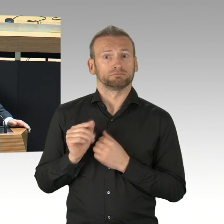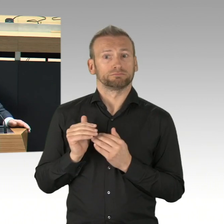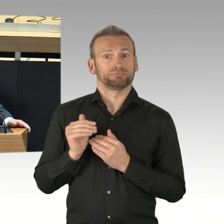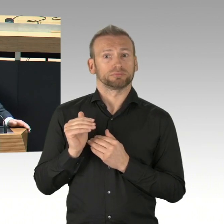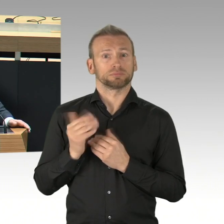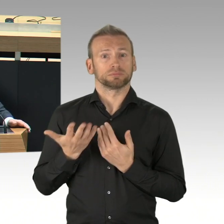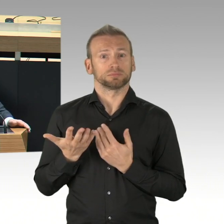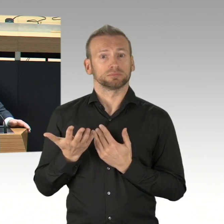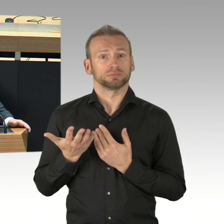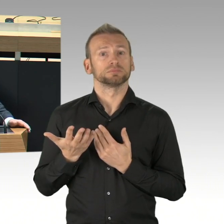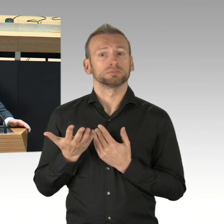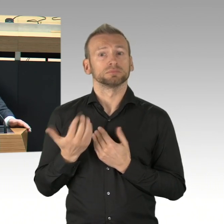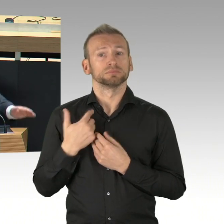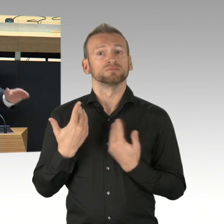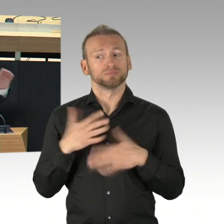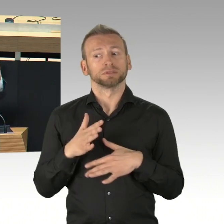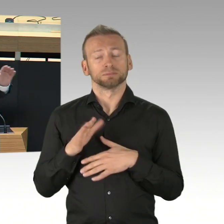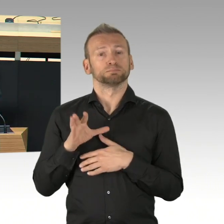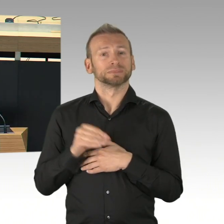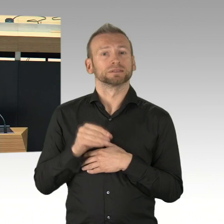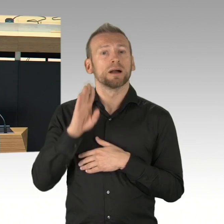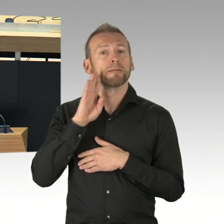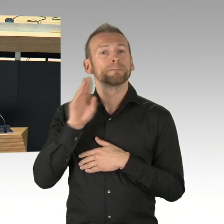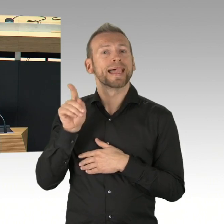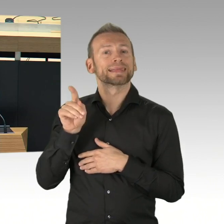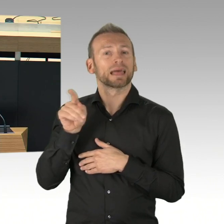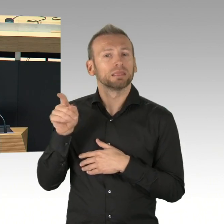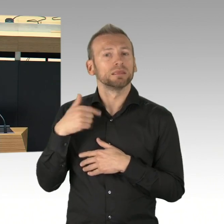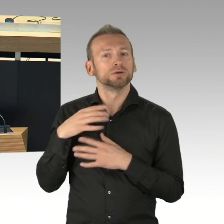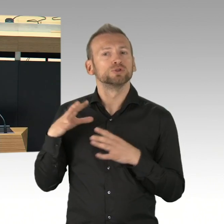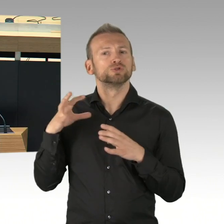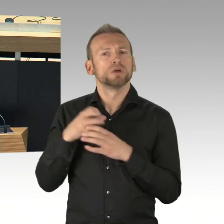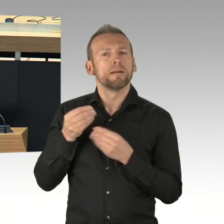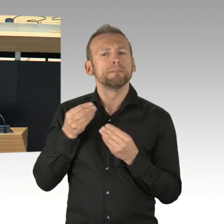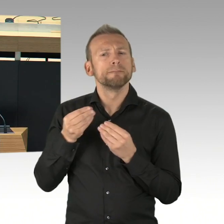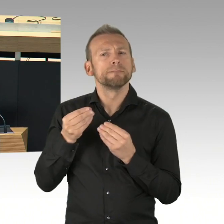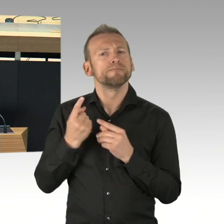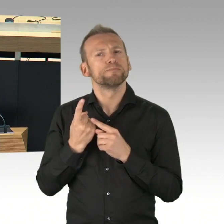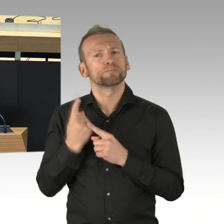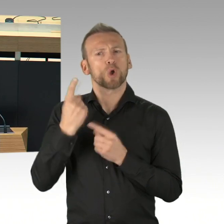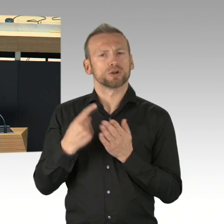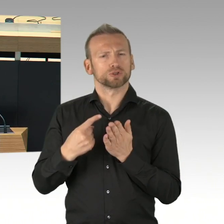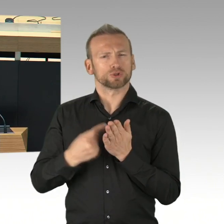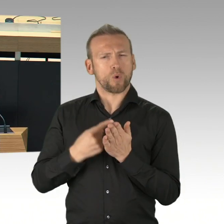Sie können sich halt keine Wohnungen kaufen. Sie sorgen dafür, dass die nichts verdienen. Sie sorgen dafür, dass das, was sie nicht verdienen, auch noch besteuert wird.